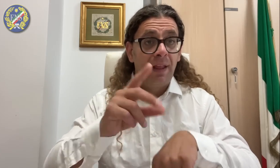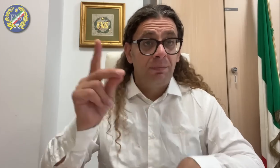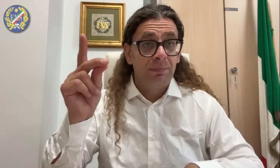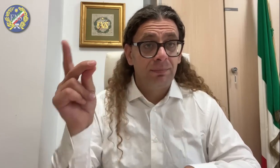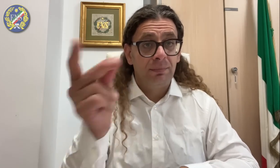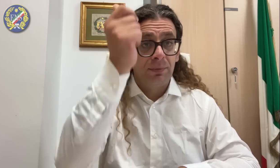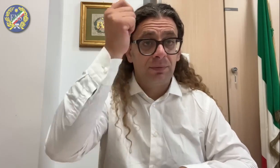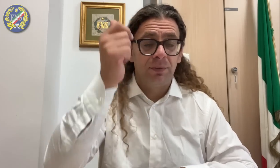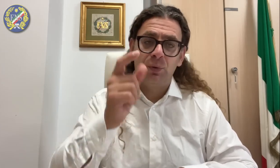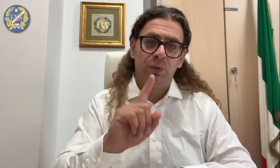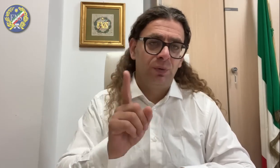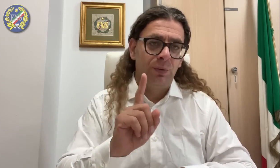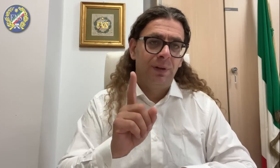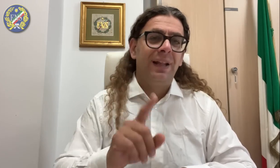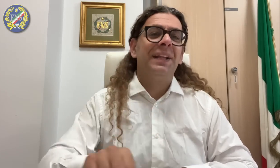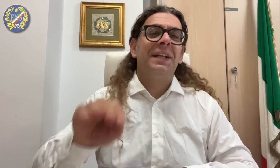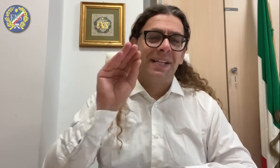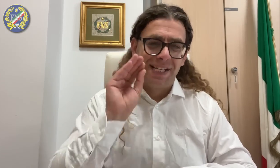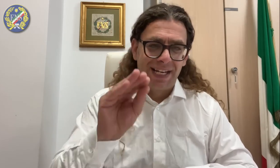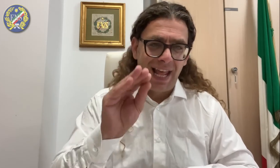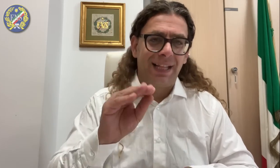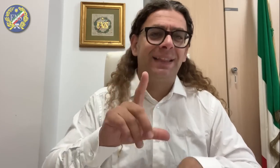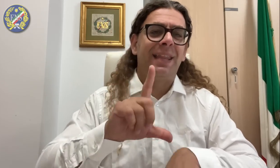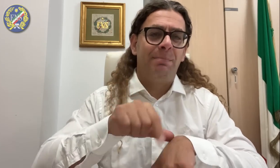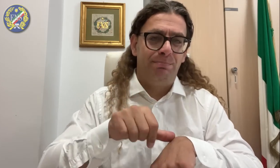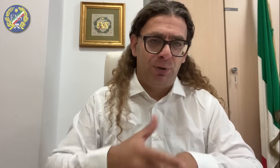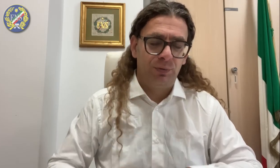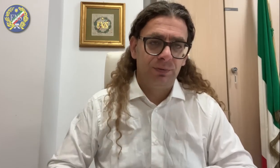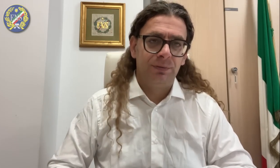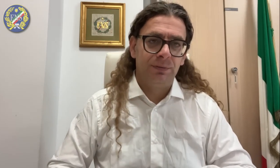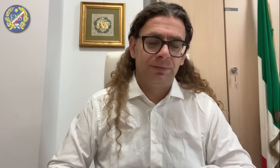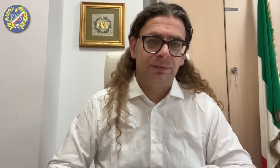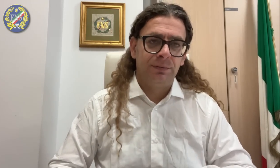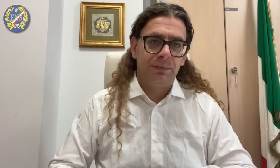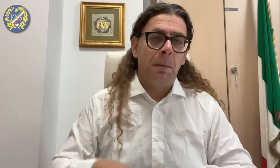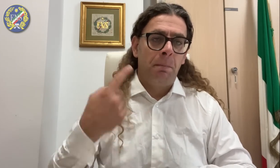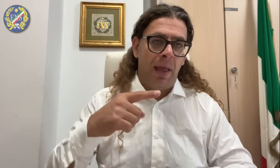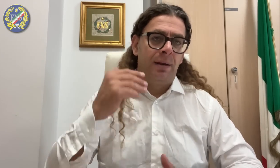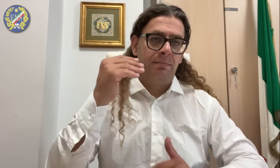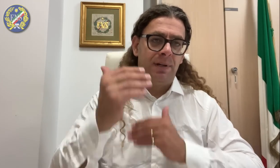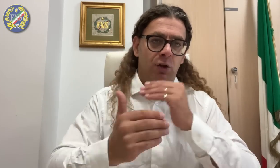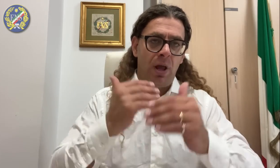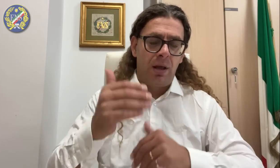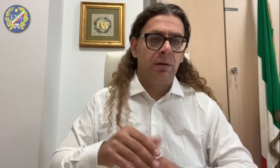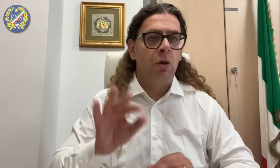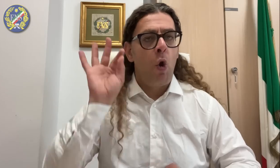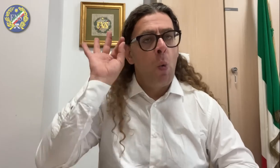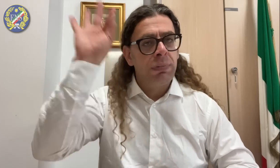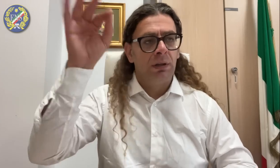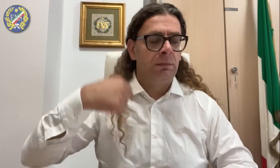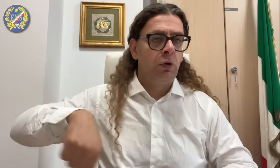questo non si fa in uno schiocco di dita, richiede tempo. L’obiettivo del Direttivo ENS è quello di garantire alti standard qualitativi sia dal punto di vista